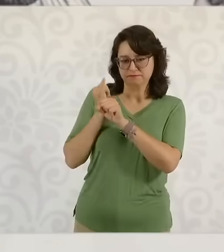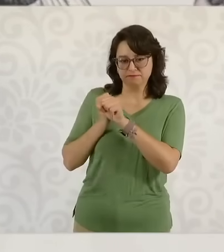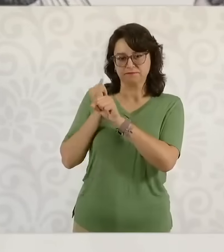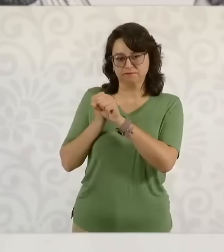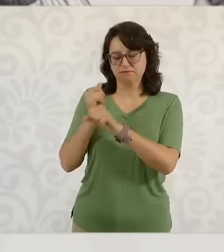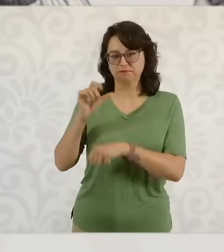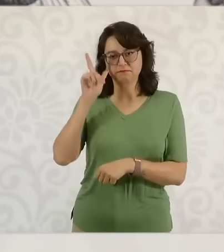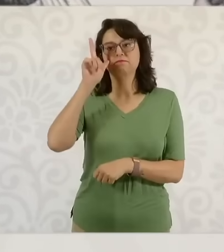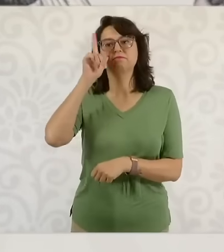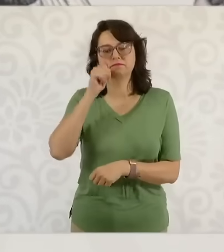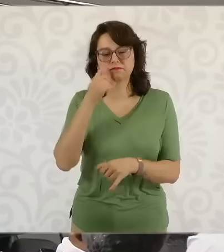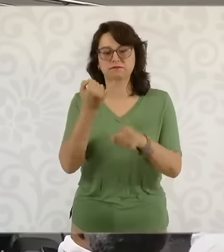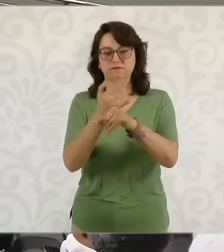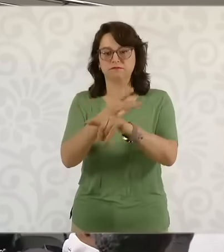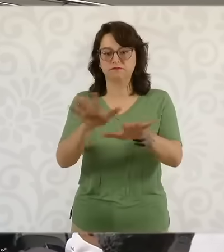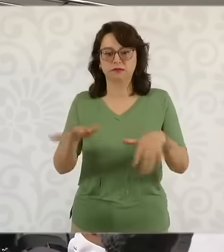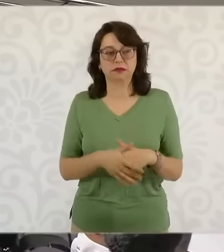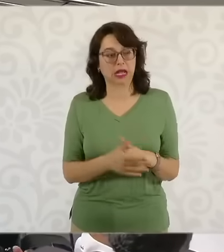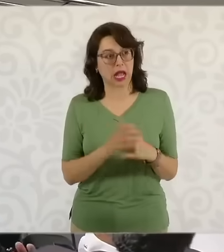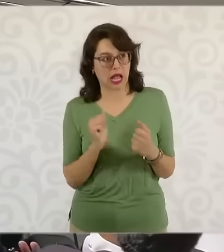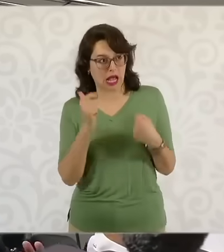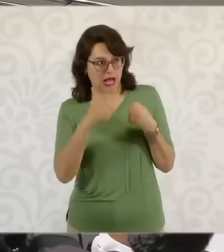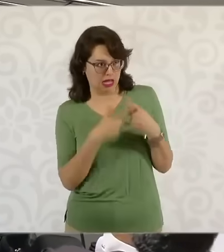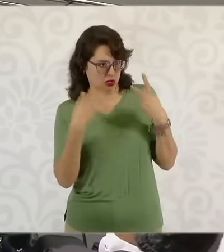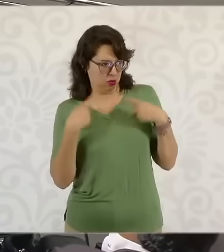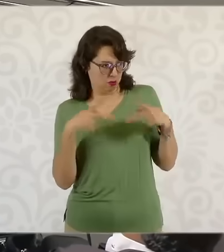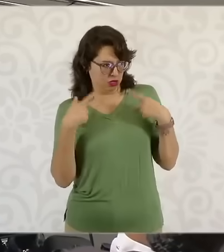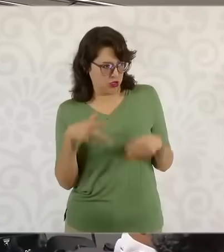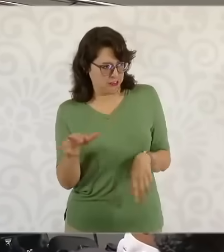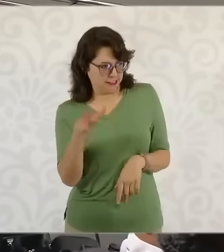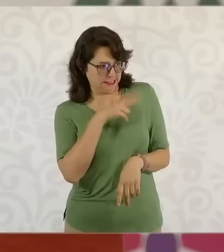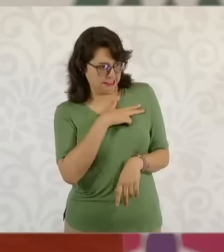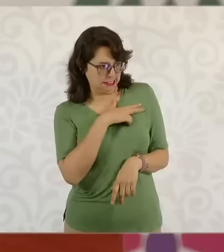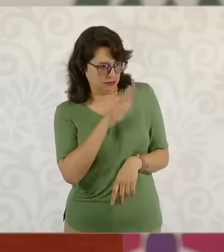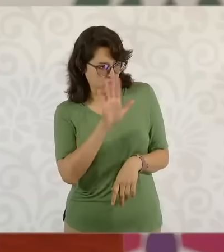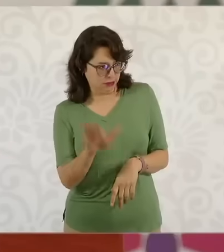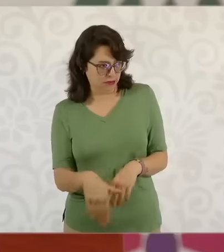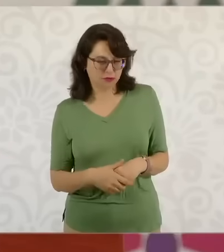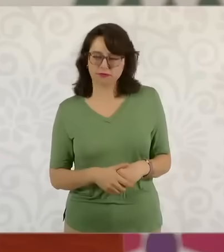mayor investigación ¿hay lesionados o bajas de parte del elementos mexicanos no gracias gracias